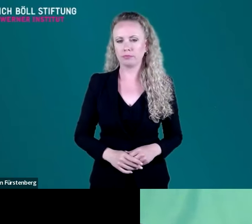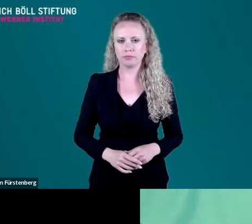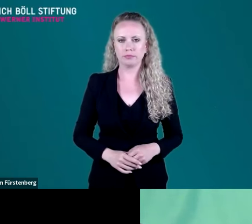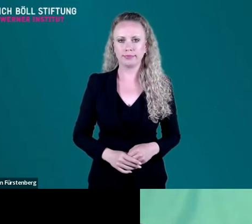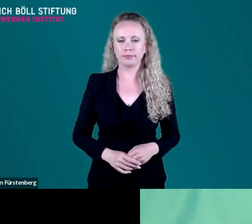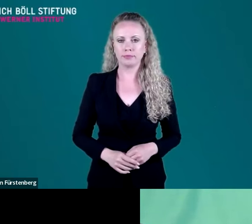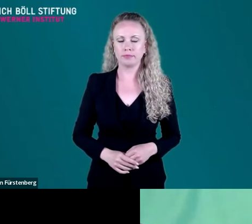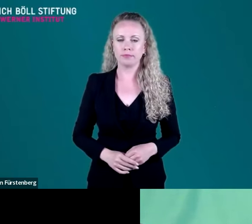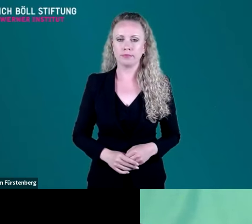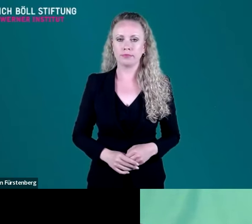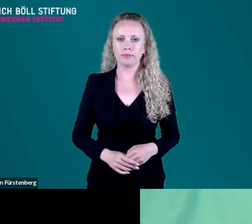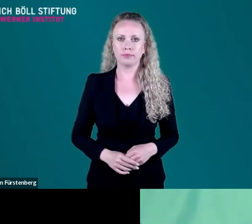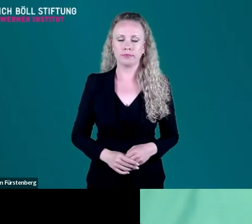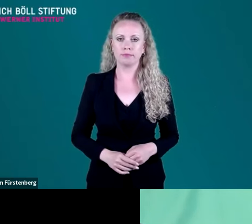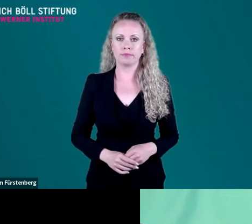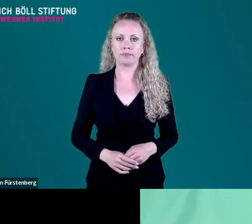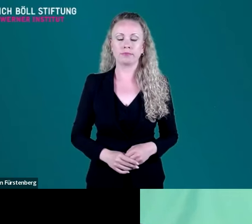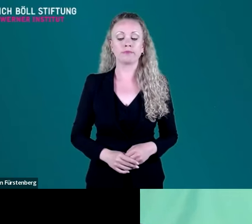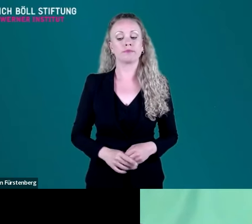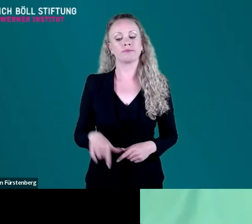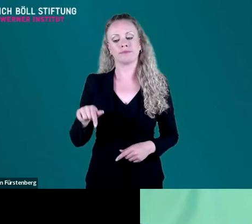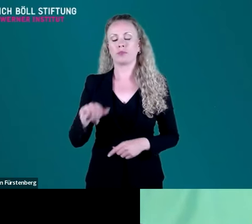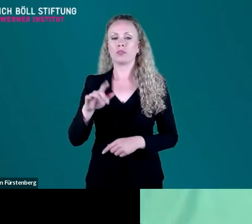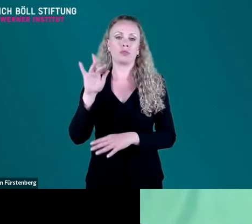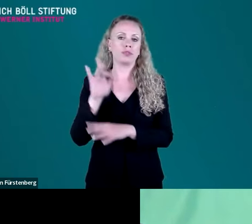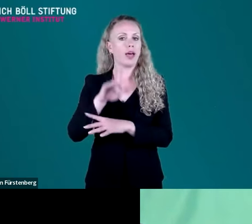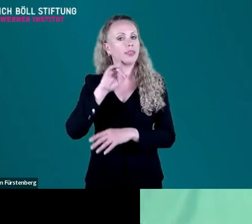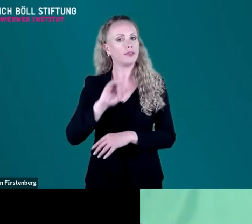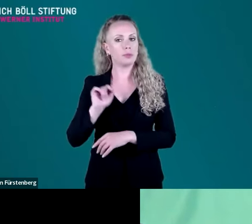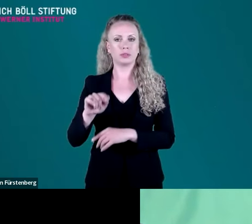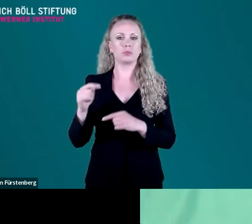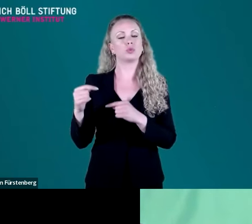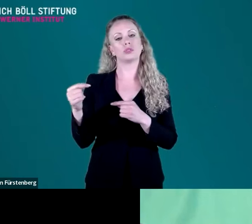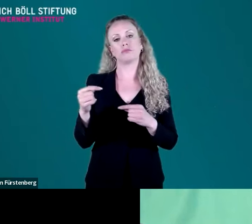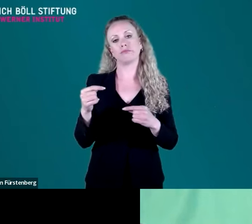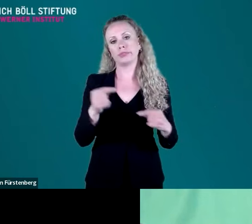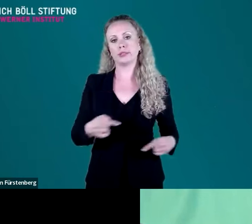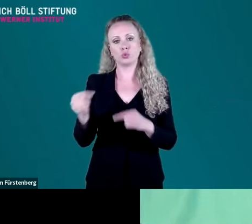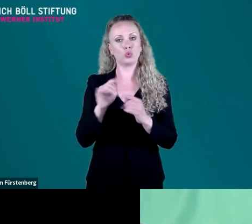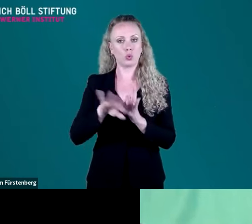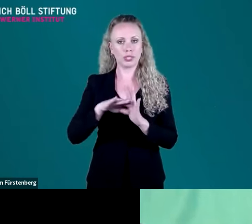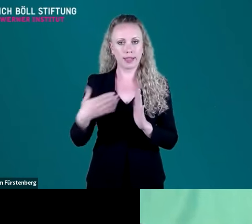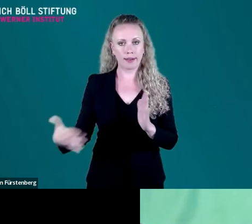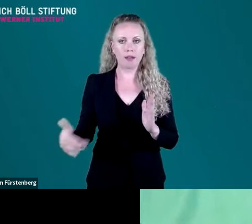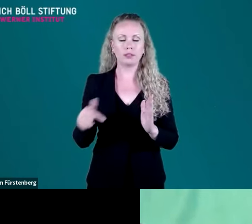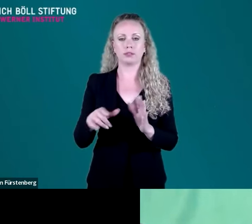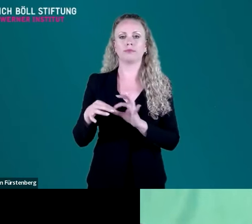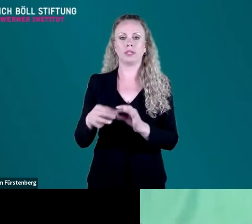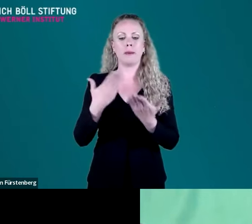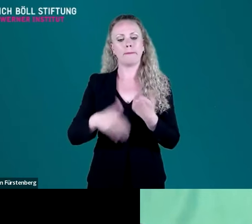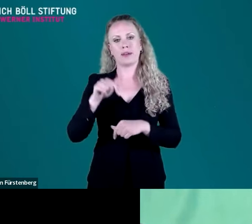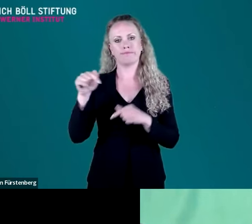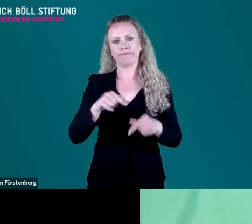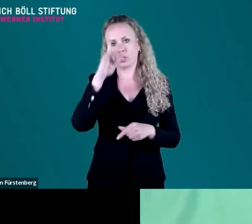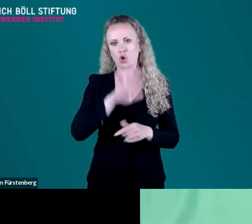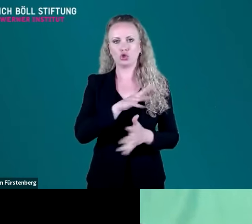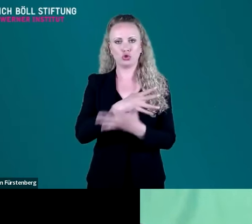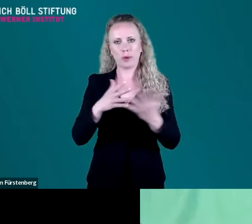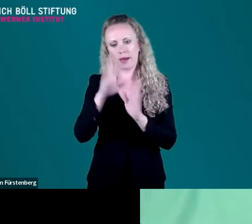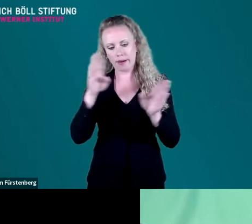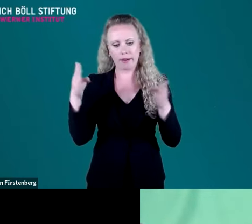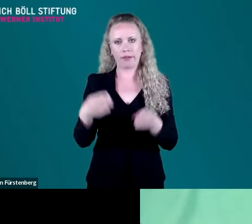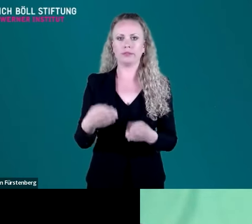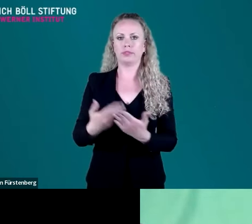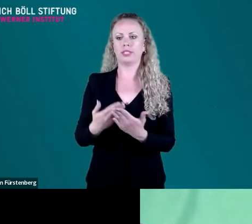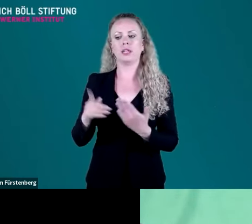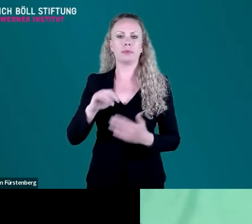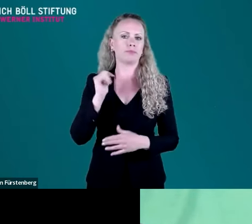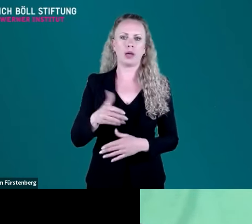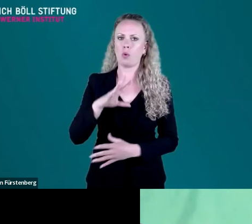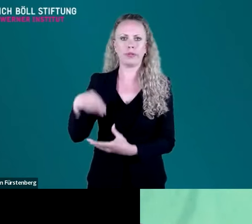Und der Diskursatlas Antifeminismus, gerade weil der sehr stark auf Sprache, auf deutsche Sprache auch ausgerichtet ist, hat das deswegen wahrscheinlich auch nicht so sehr im Fokus.